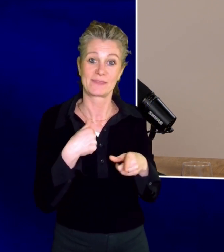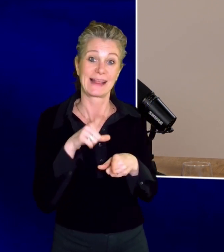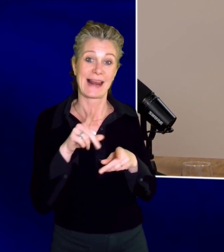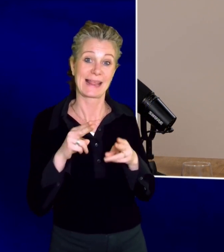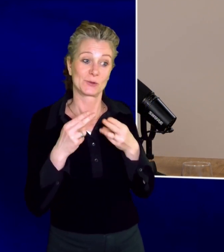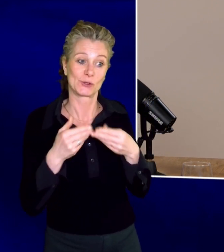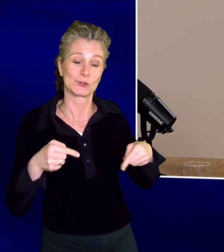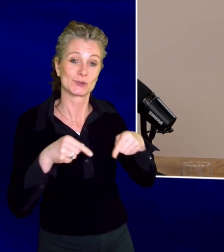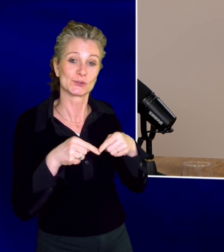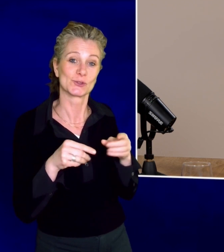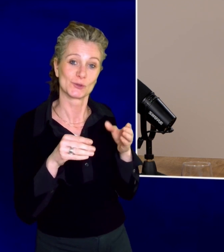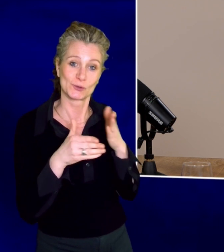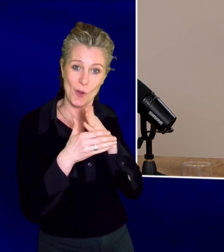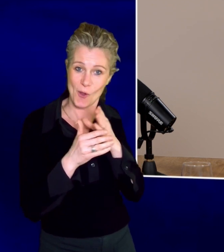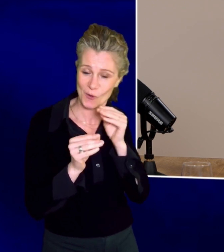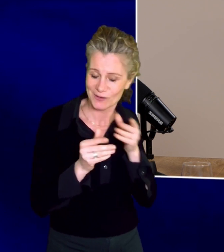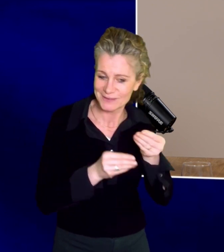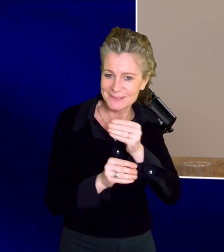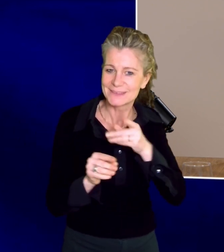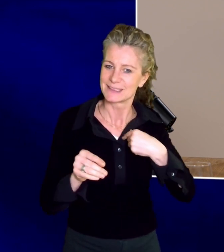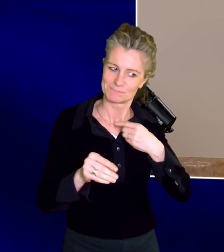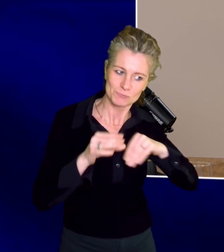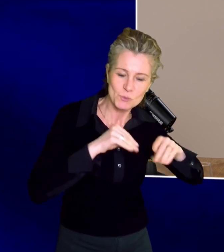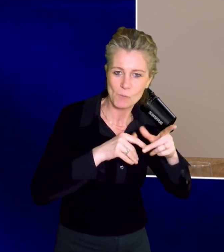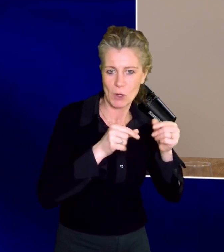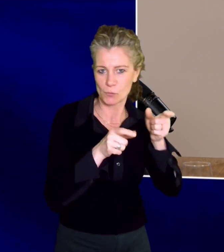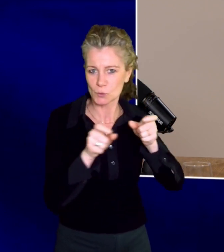en hoe krachtig dat kan zijn in het delen met elkaar.